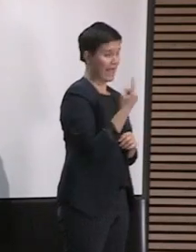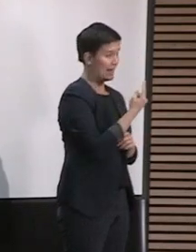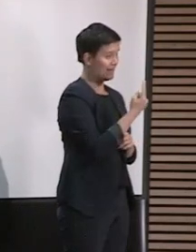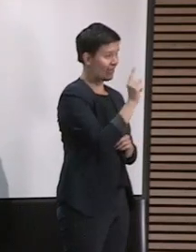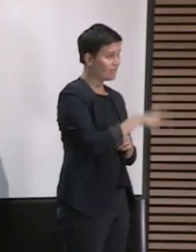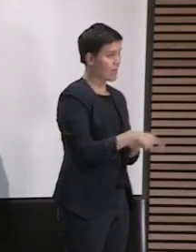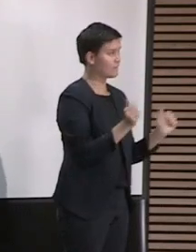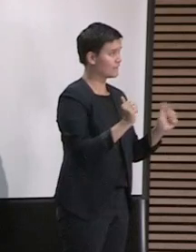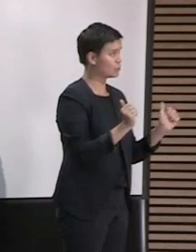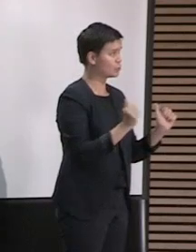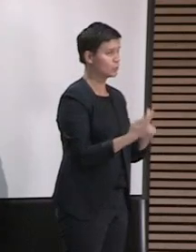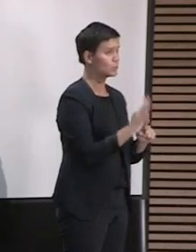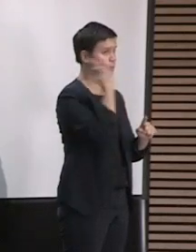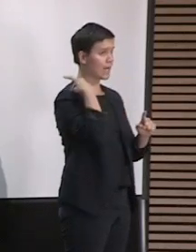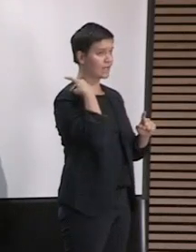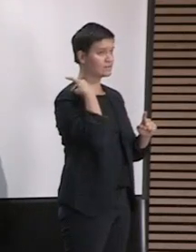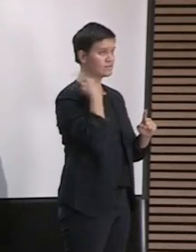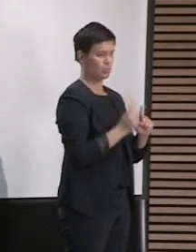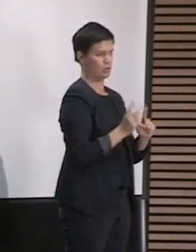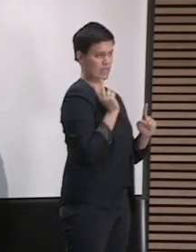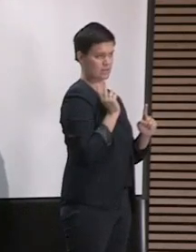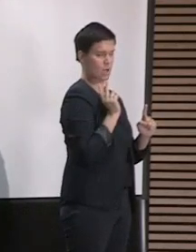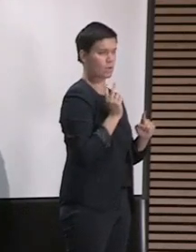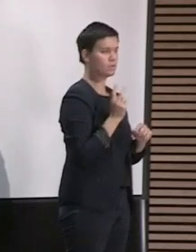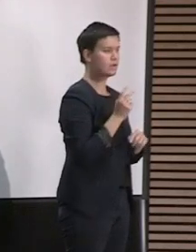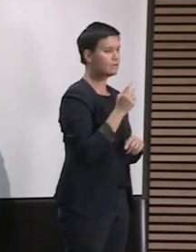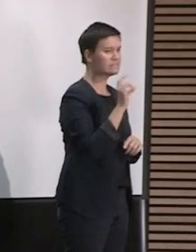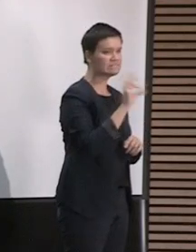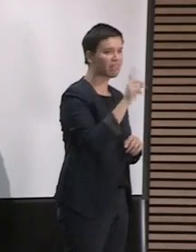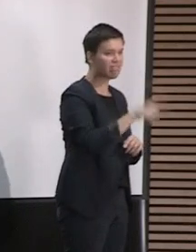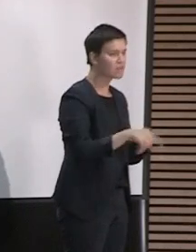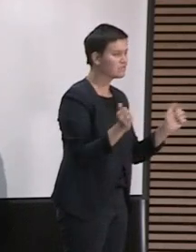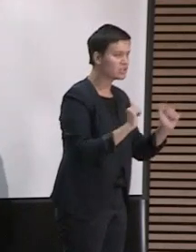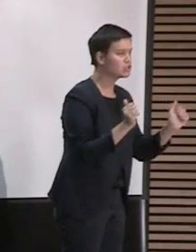o nga nama, ka riro i a maatau hua 10,000-ra-te whaainga. Ma te tika, ko nga tatai o